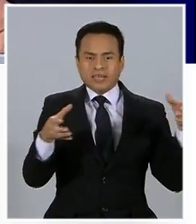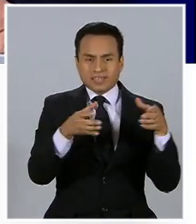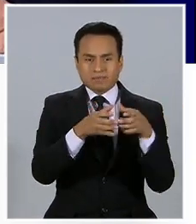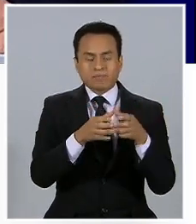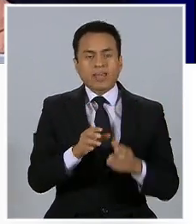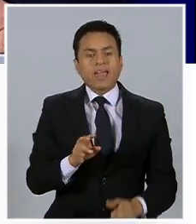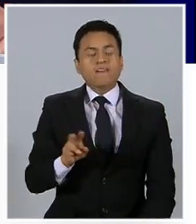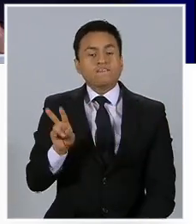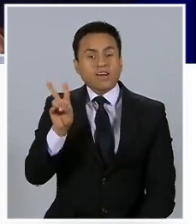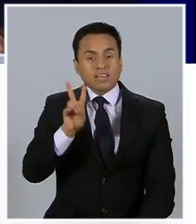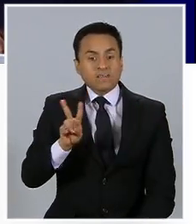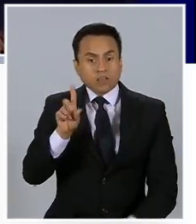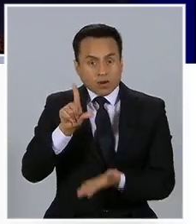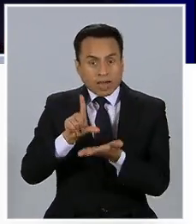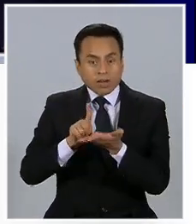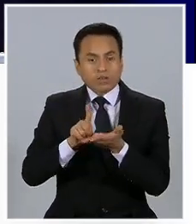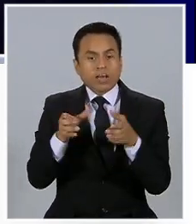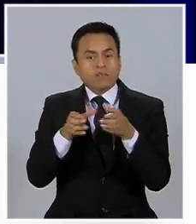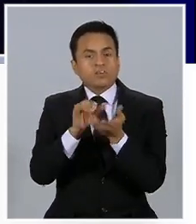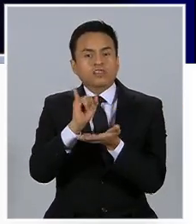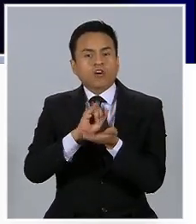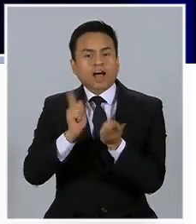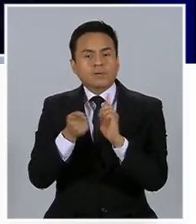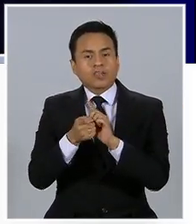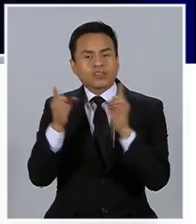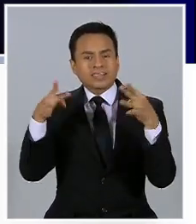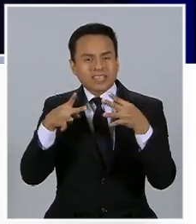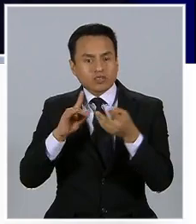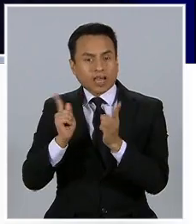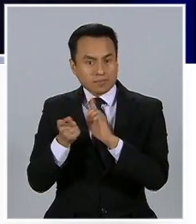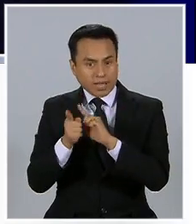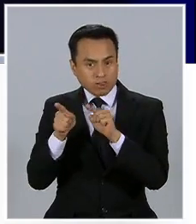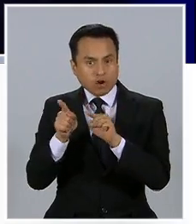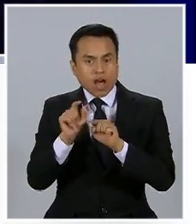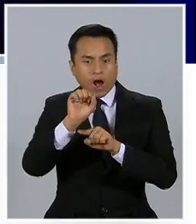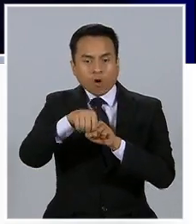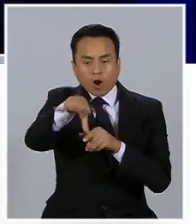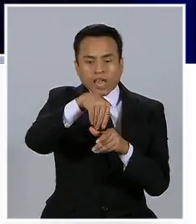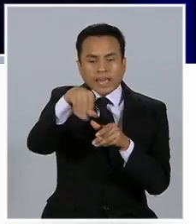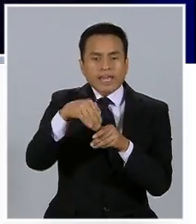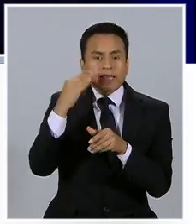hay el caso de una fundación cambiando destino se llama que acoge a niños niñas y adolescentes